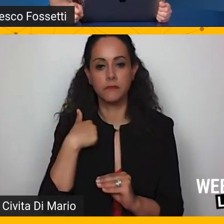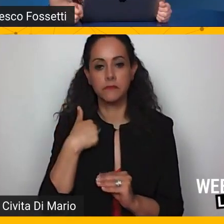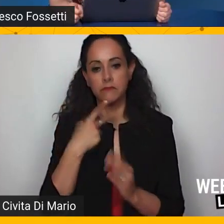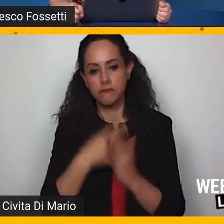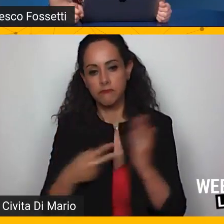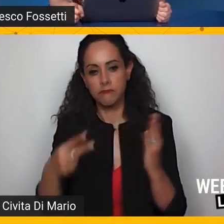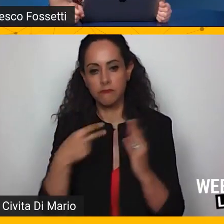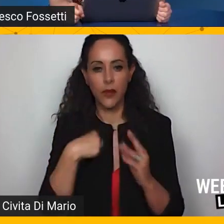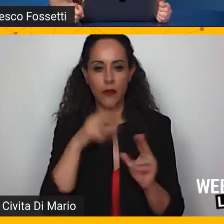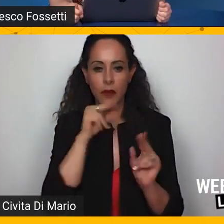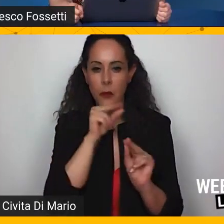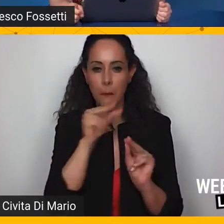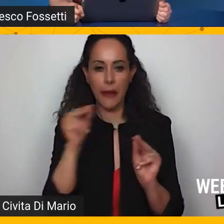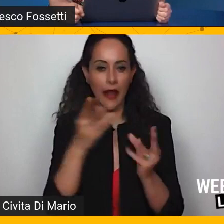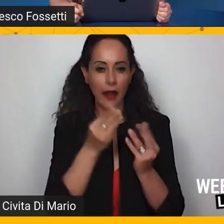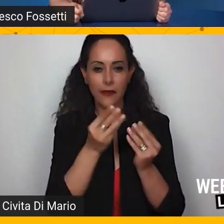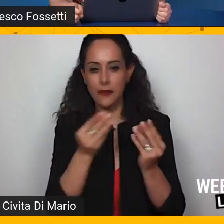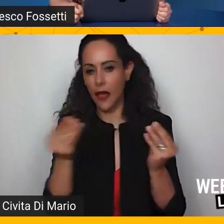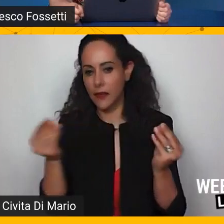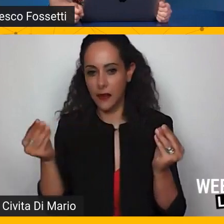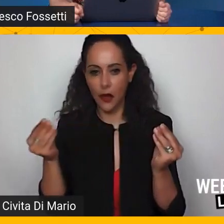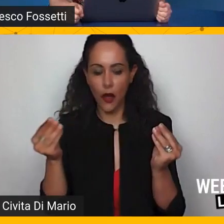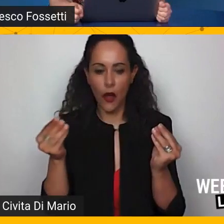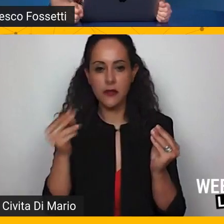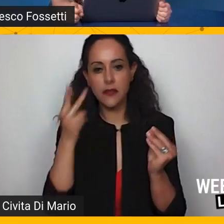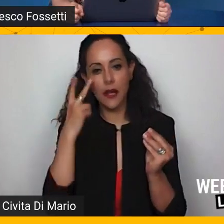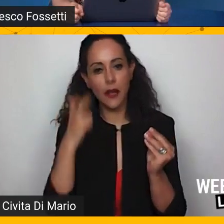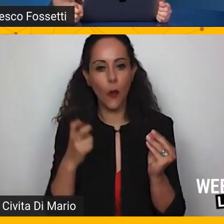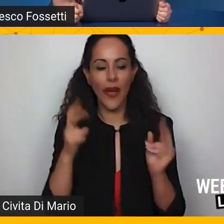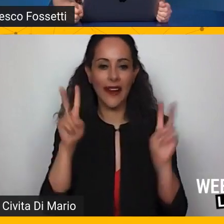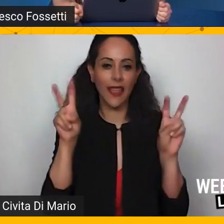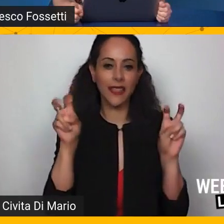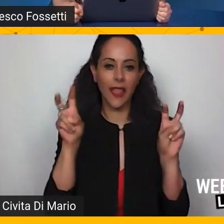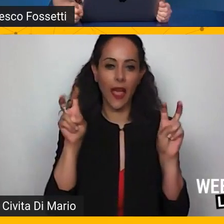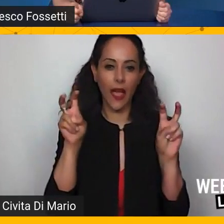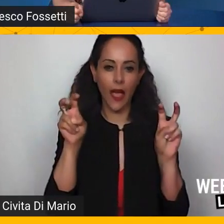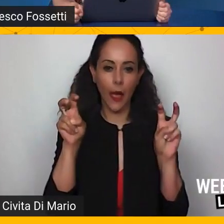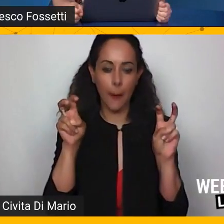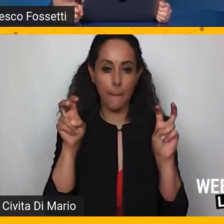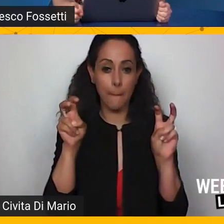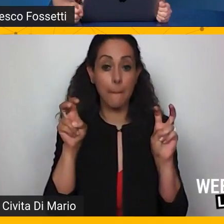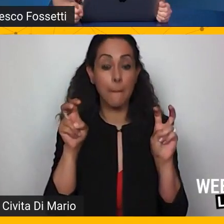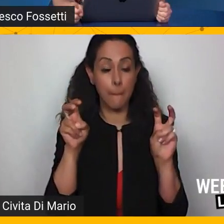toccare vari aspetti che